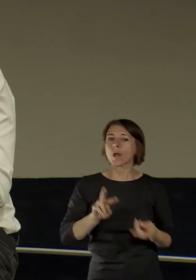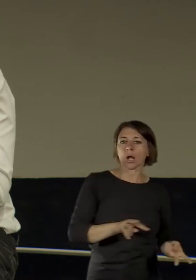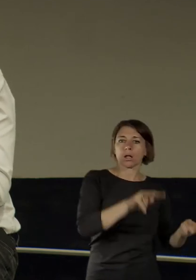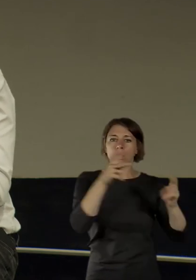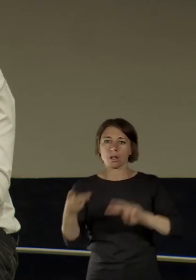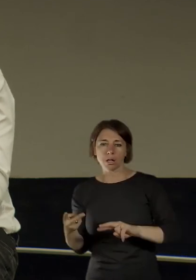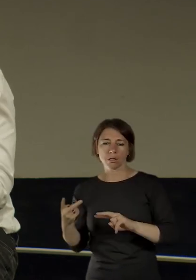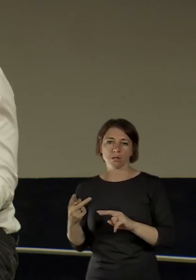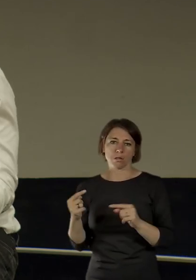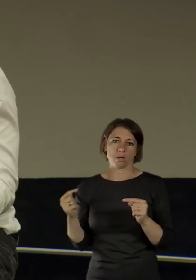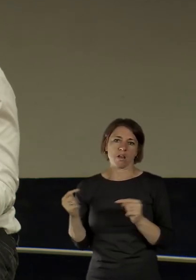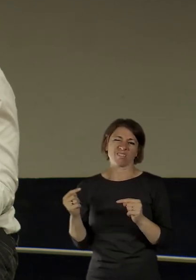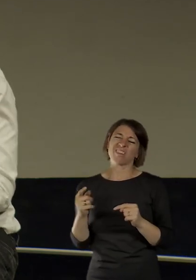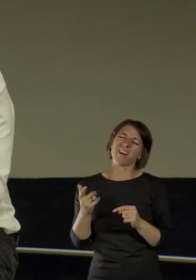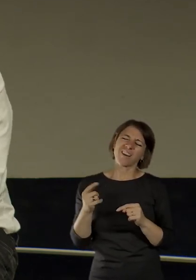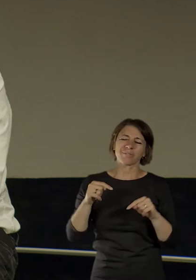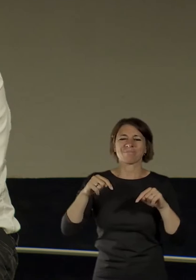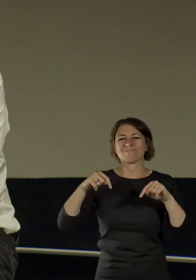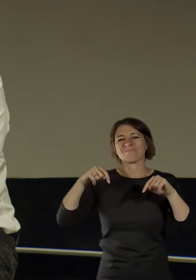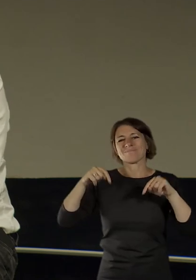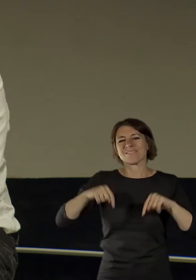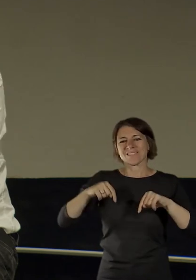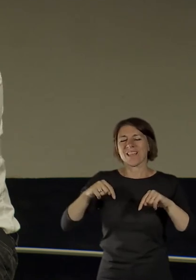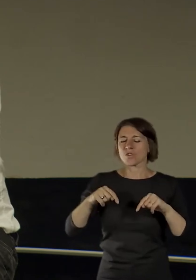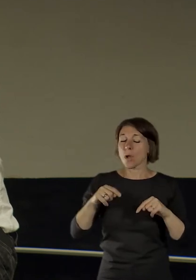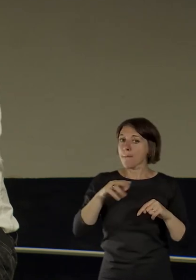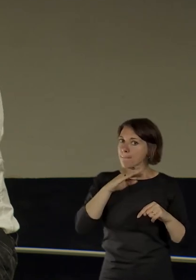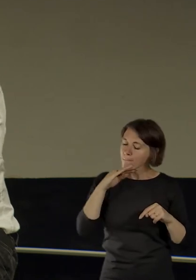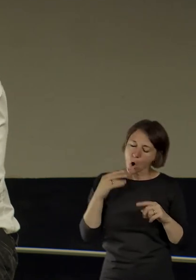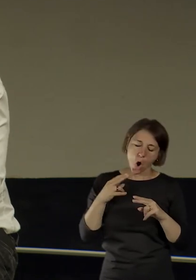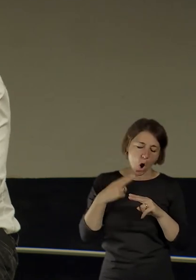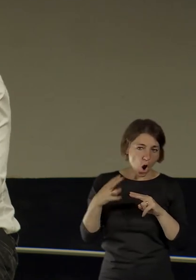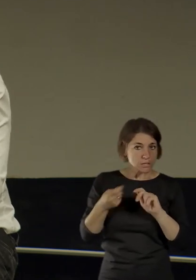je absolutně atrofovaný. Že těch změn je strašně moc. Ve všech těch prezentacích máme,